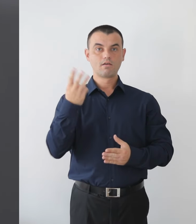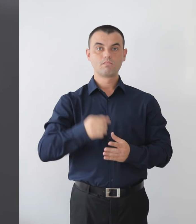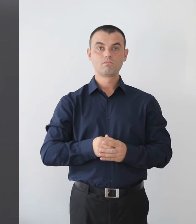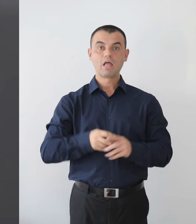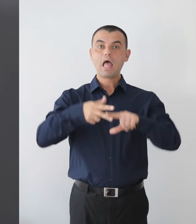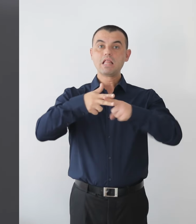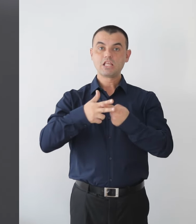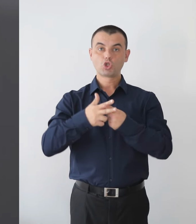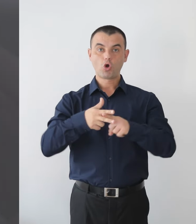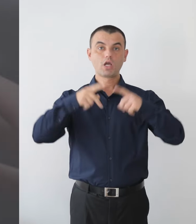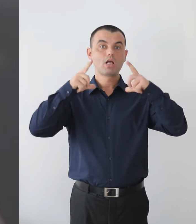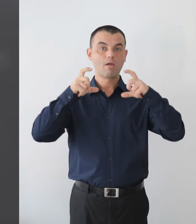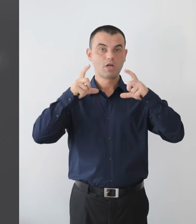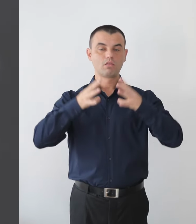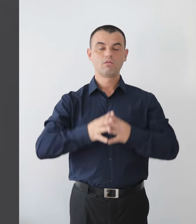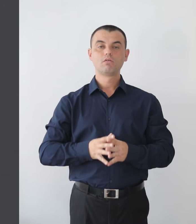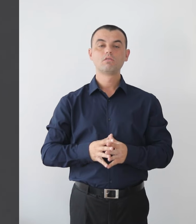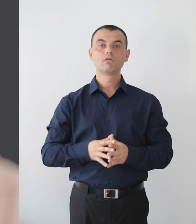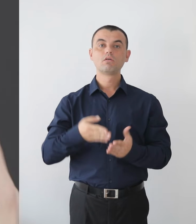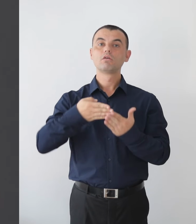Част 3: Нагласяне на камерата